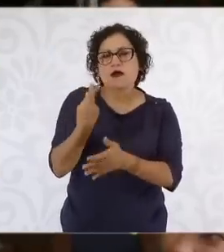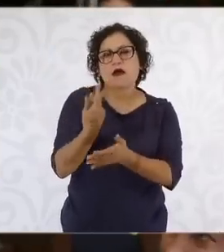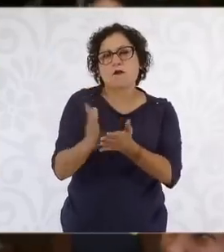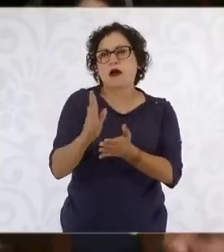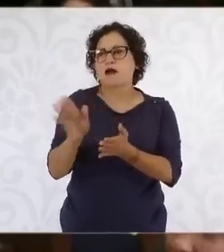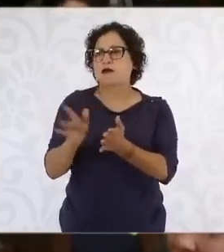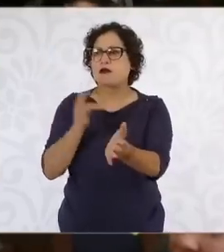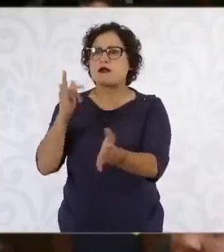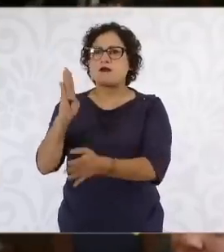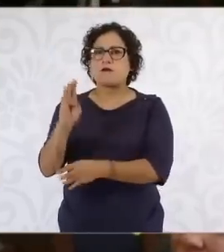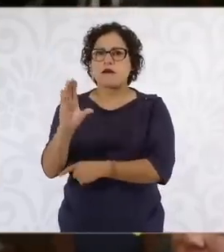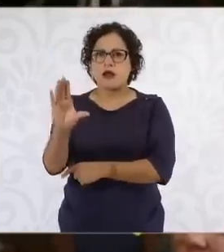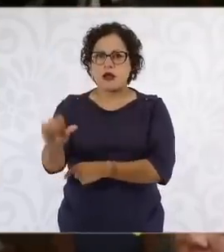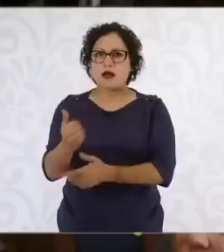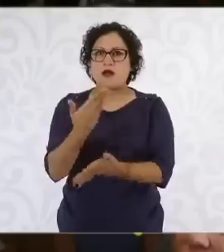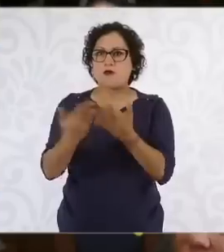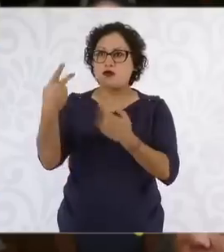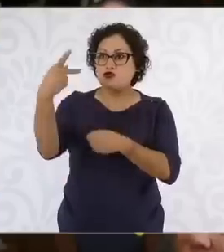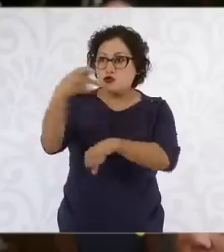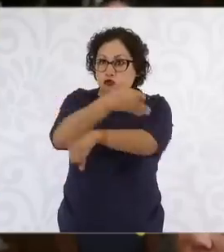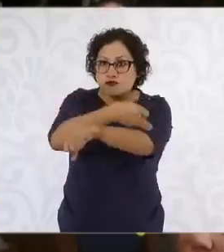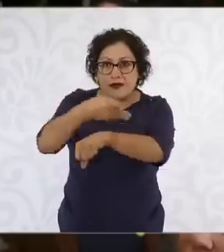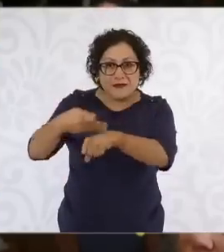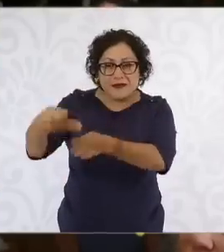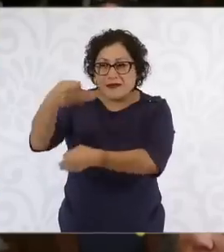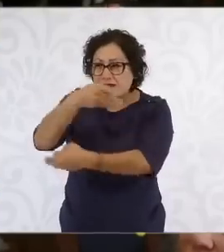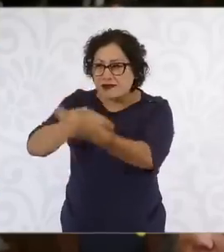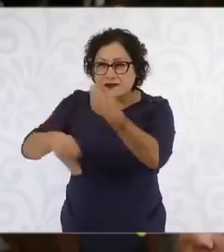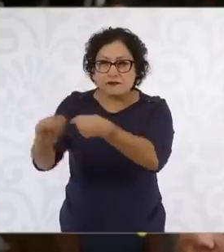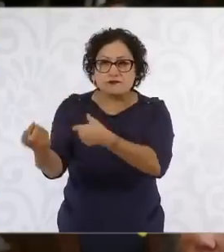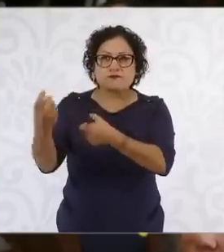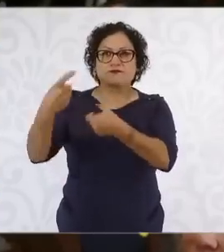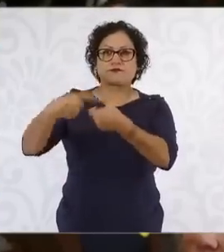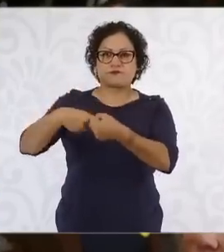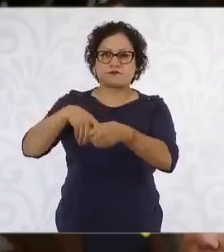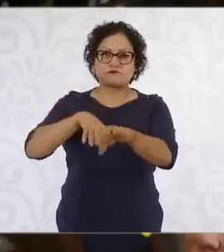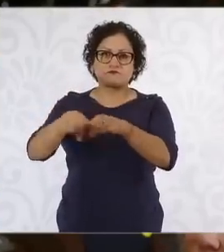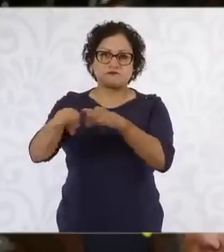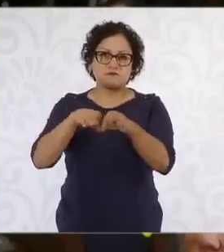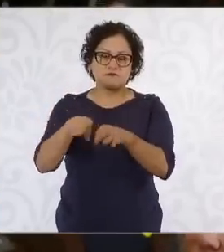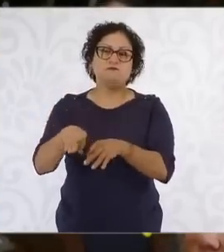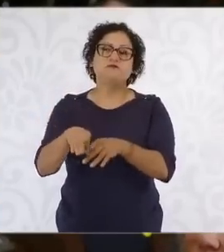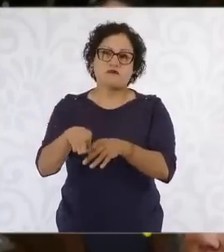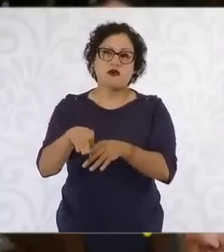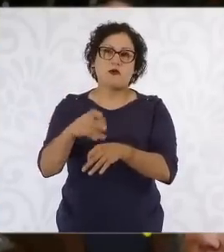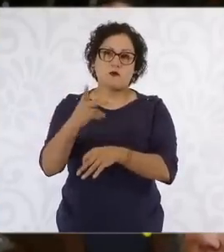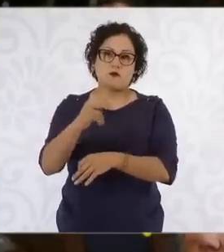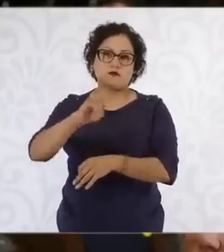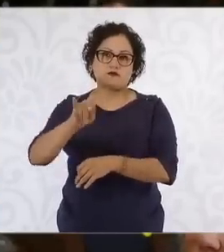familia en la nómina del poder judicial eh su hijo Andrés Muñoz fue nombrado juez de distrito este